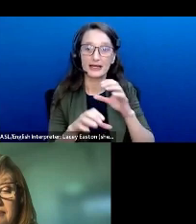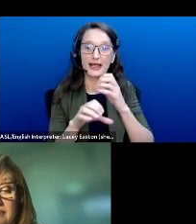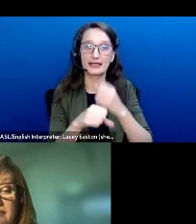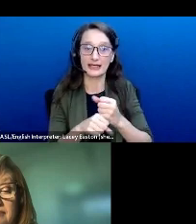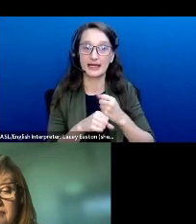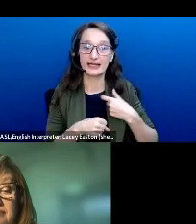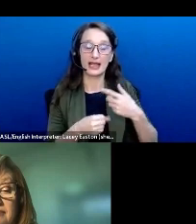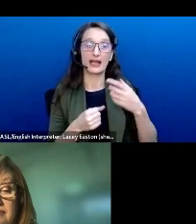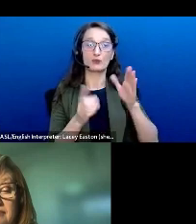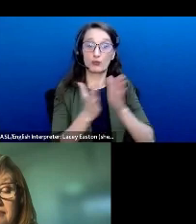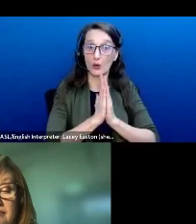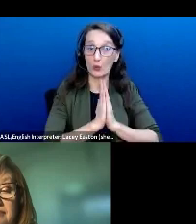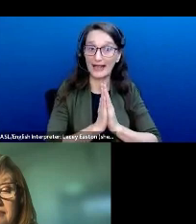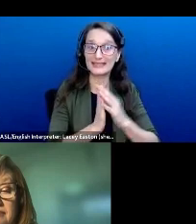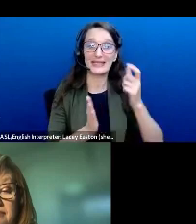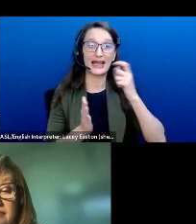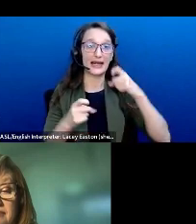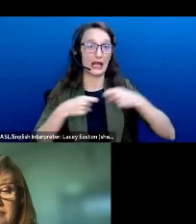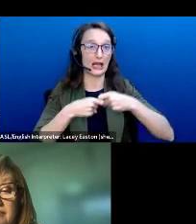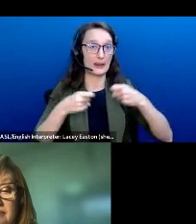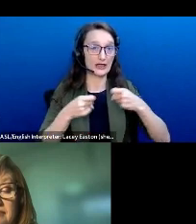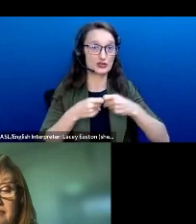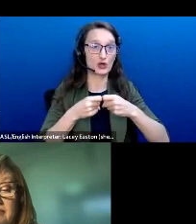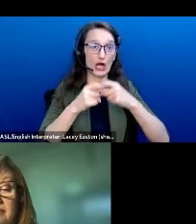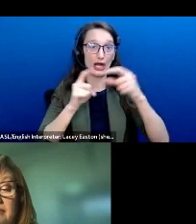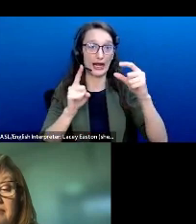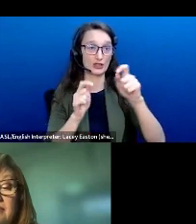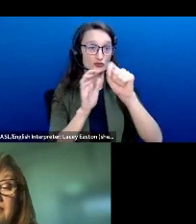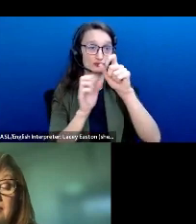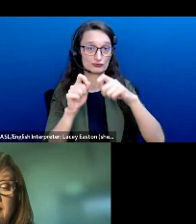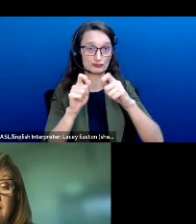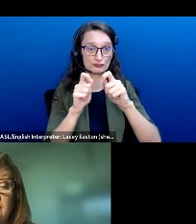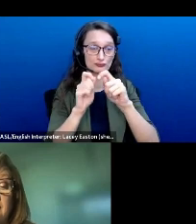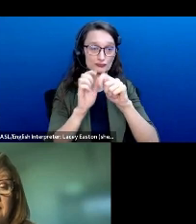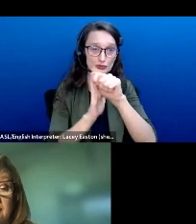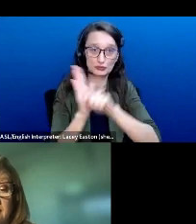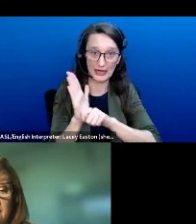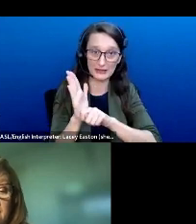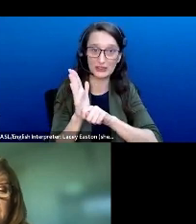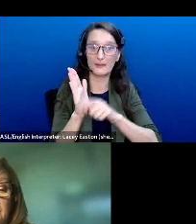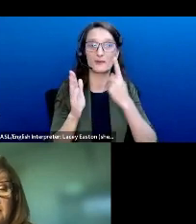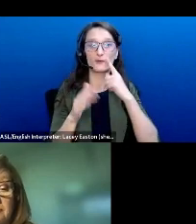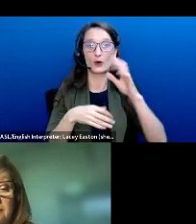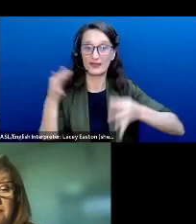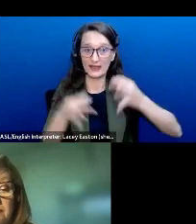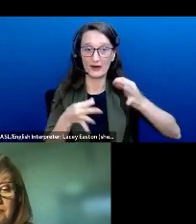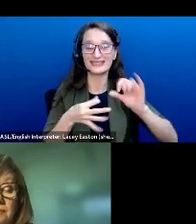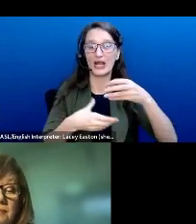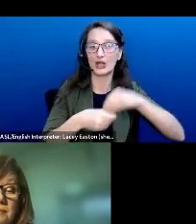registro textual electrónico de la audiencia que incluya las conclusiones de los hechos y las decisiones tener a su hijo presente en